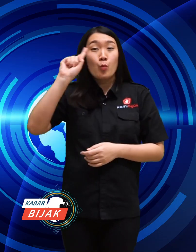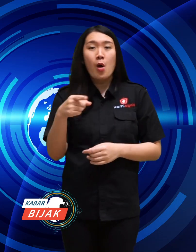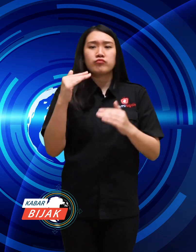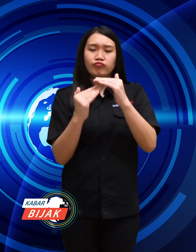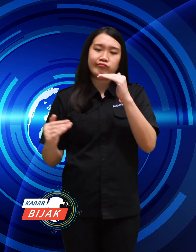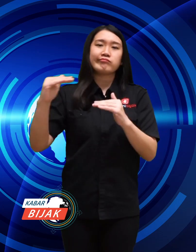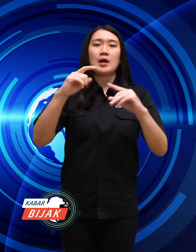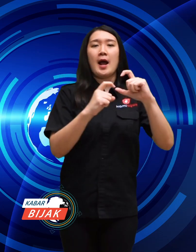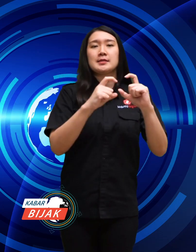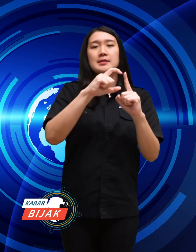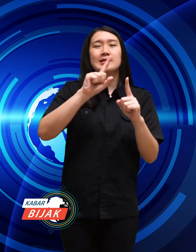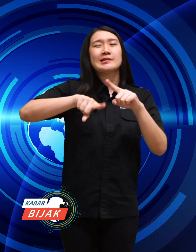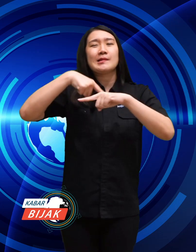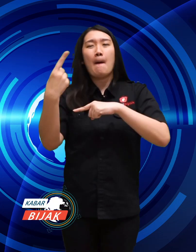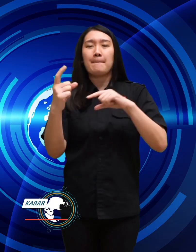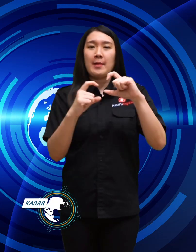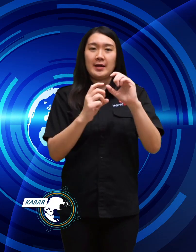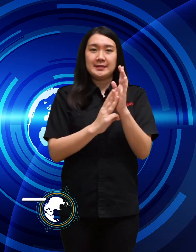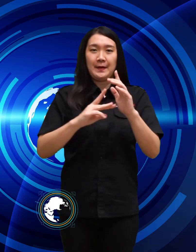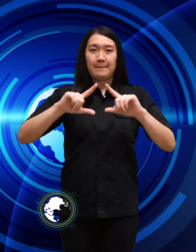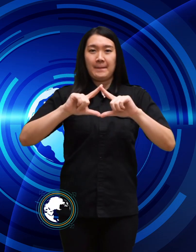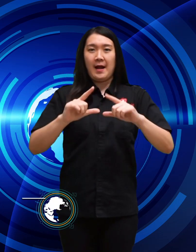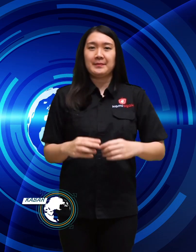mulai dari tingkat SD sampai SMA.